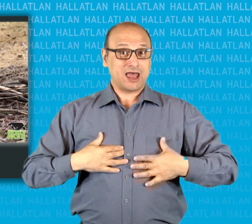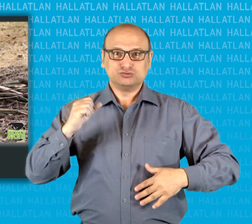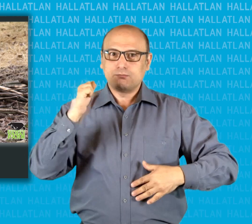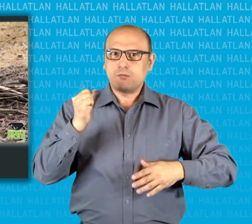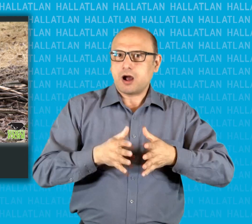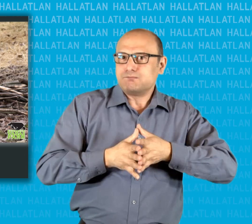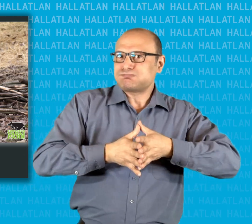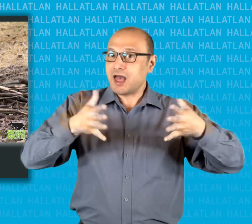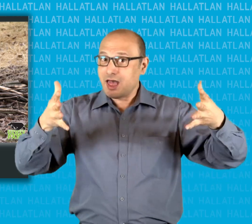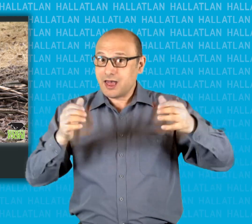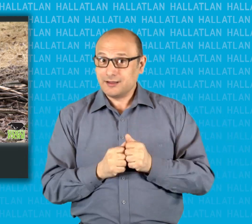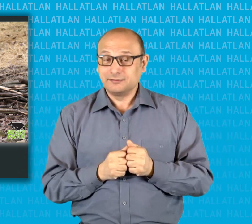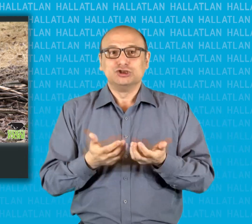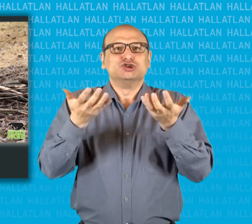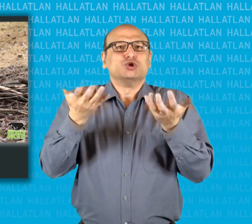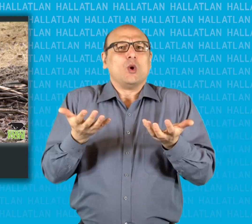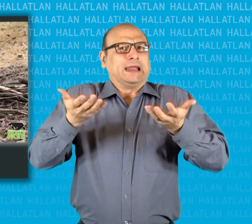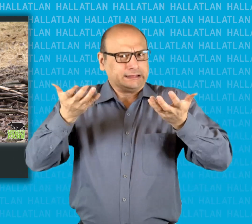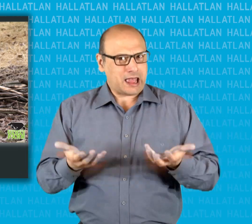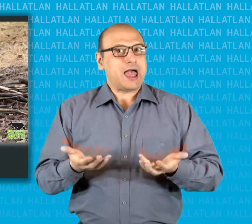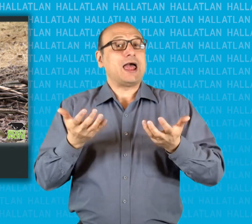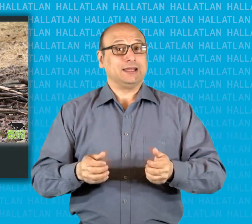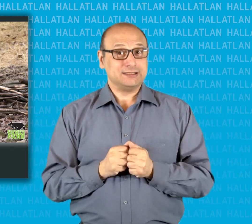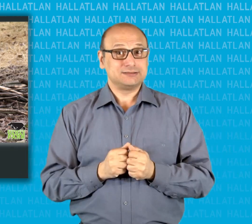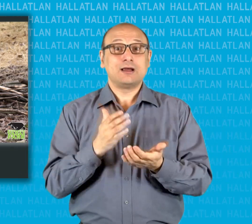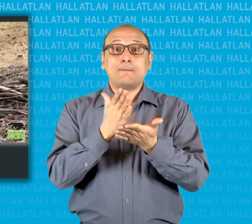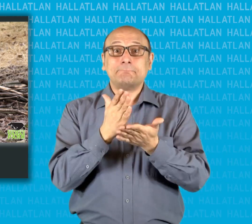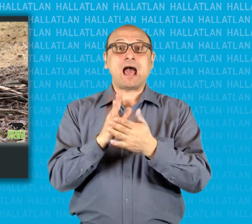aminek leglátványosabb jele a testtömeg hirtelen és jelentős megnövekedése: